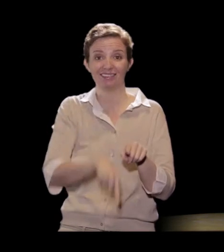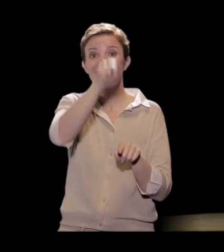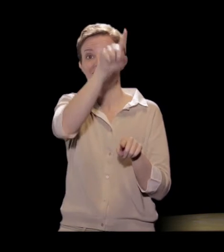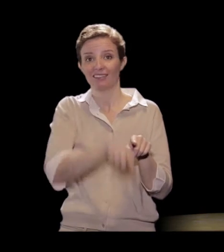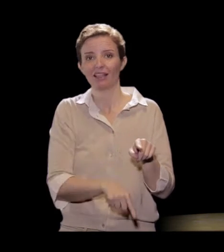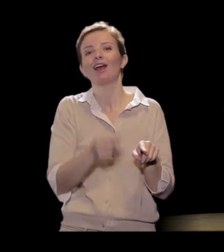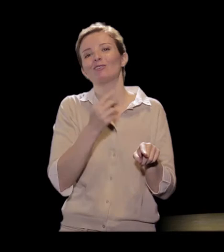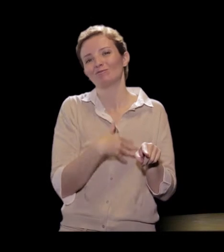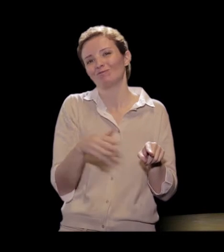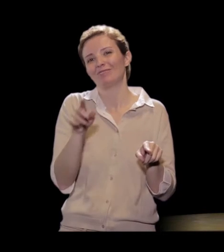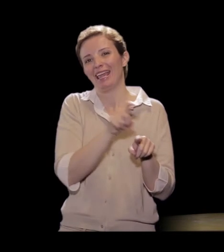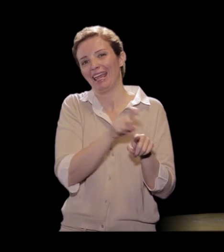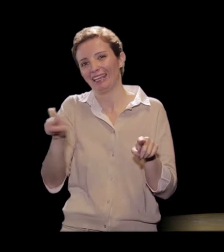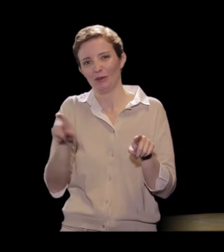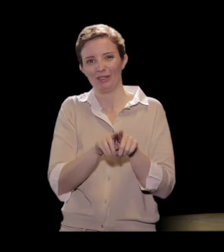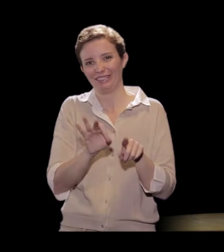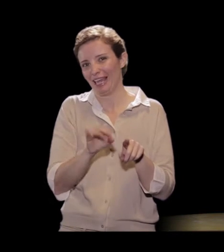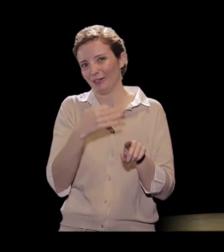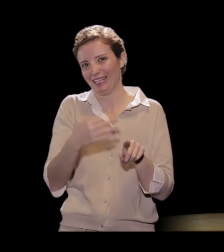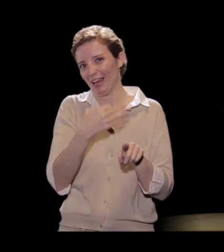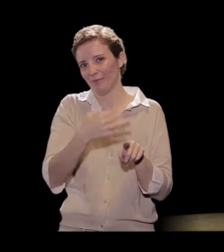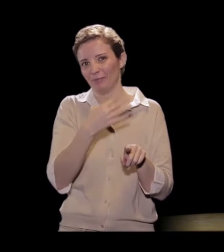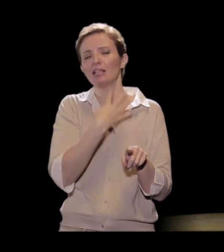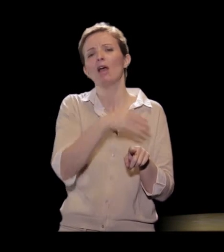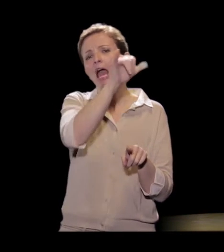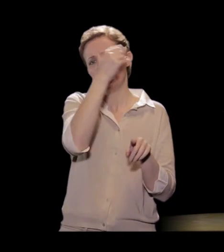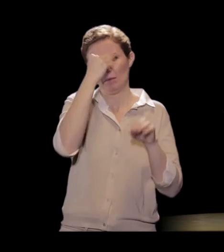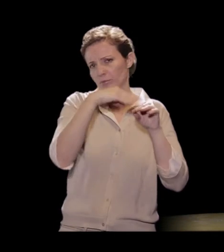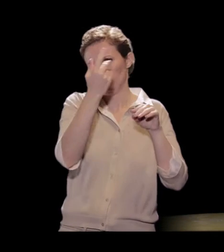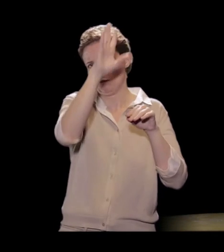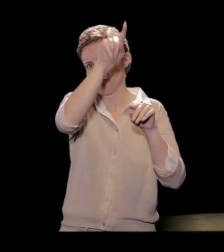avranno l'ordinata pari al valore di riferimento.